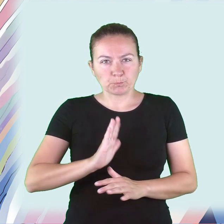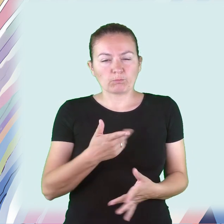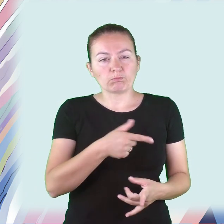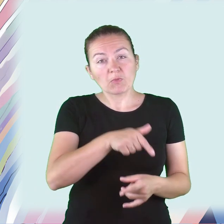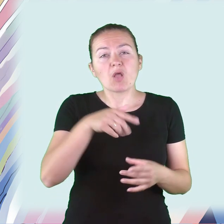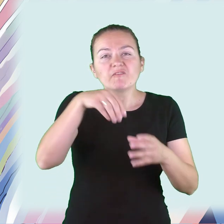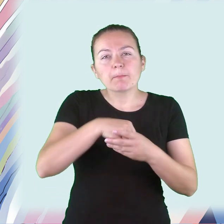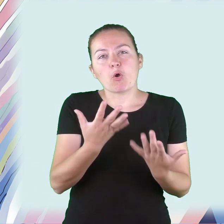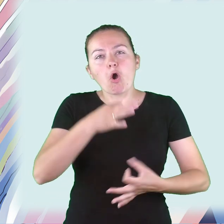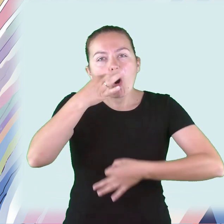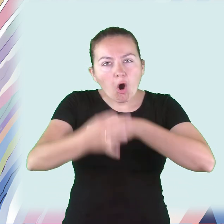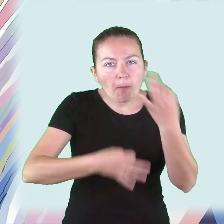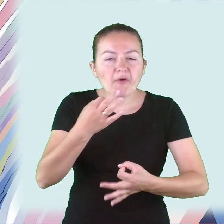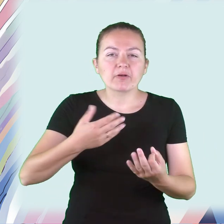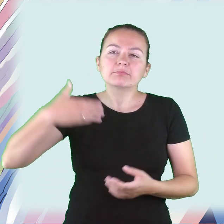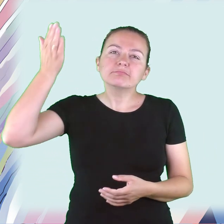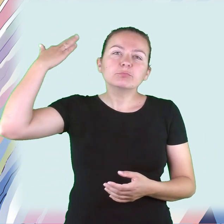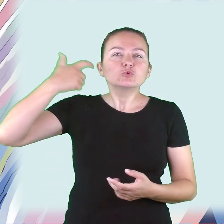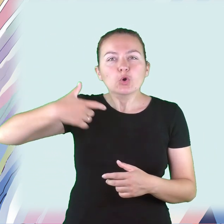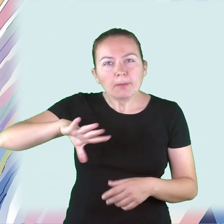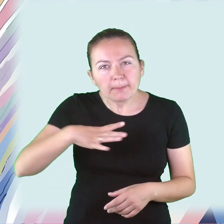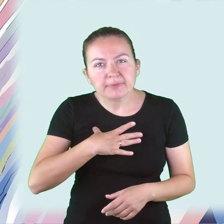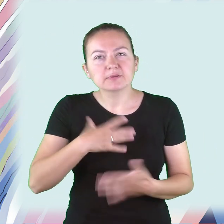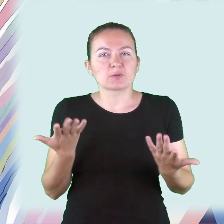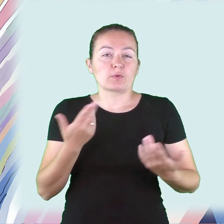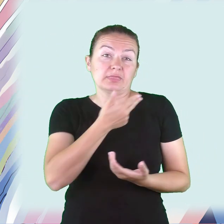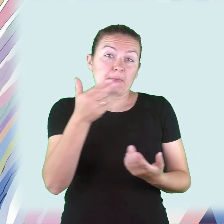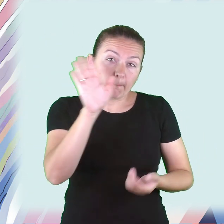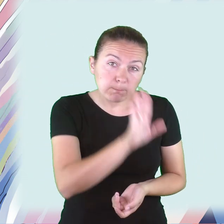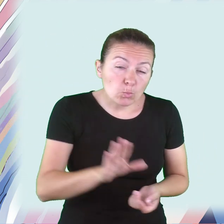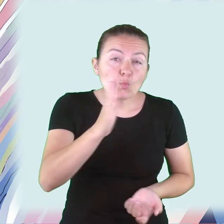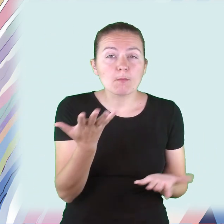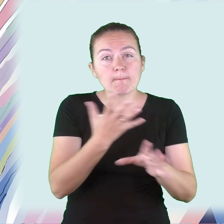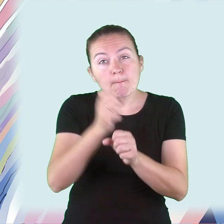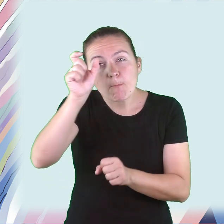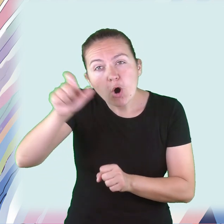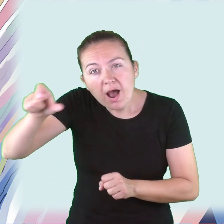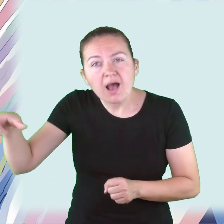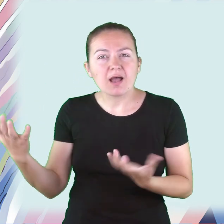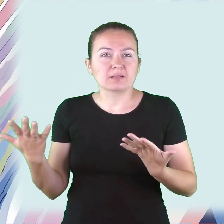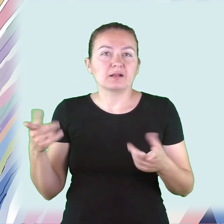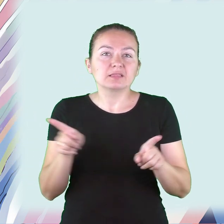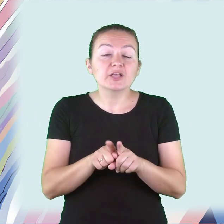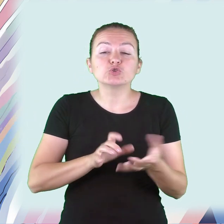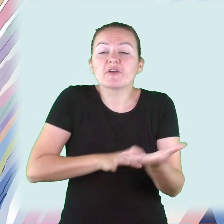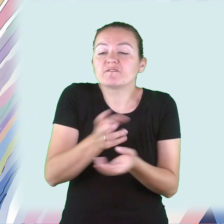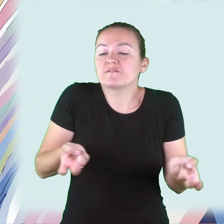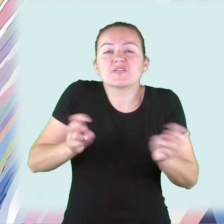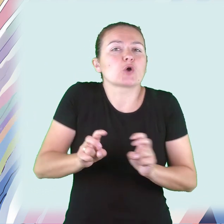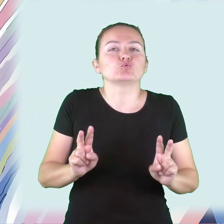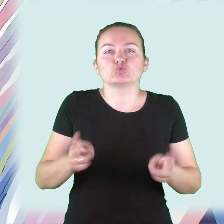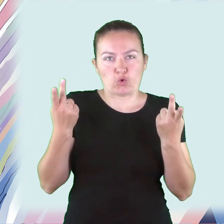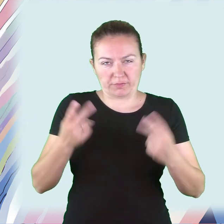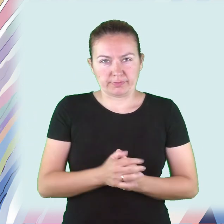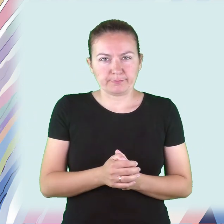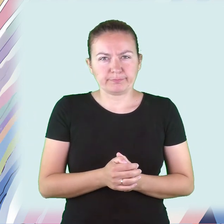Mit to opowieść o dawnych czasach, o bogach, bohaterach, powstaniu świata.